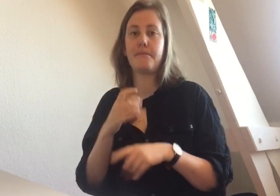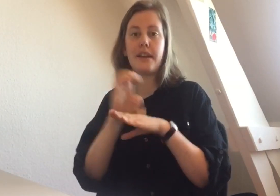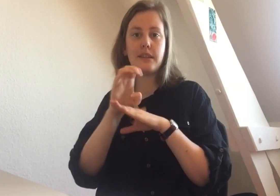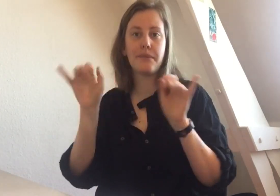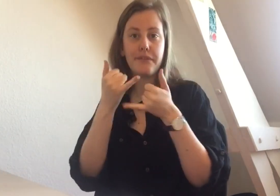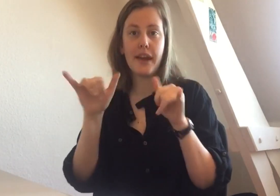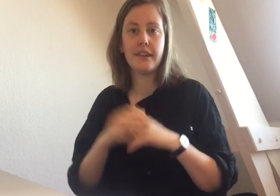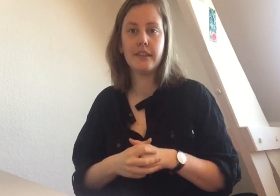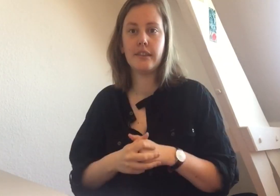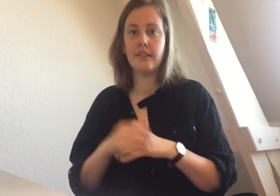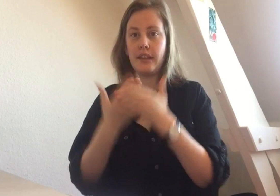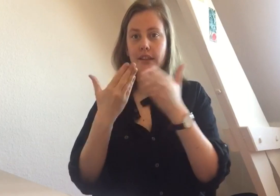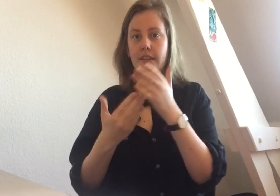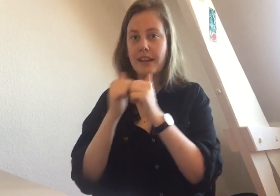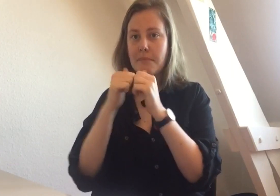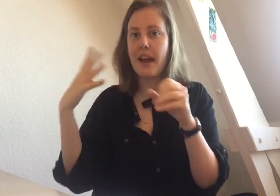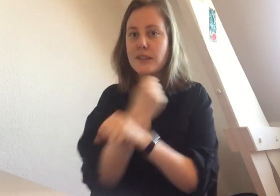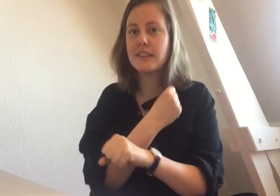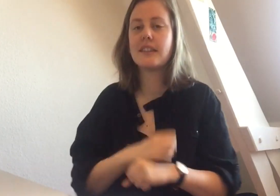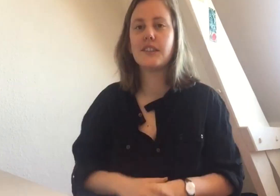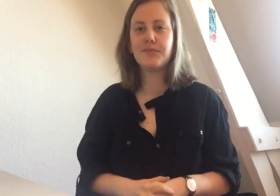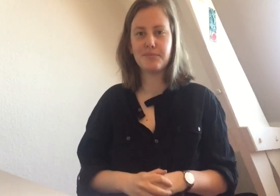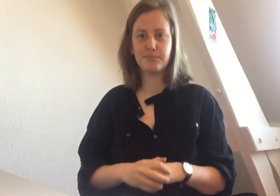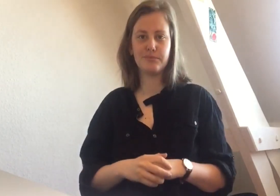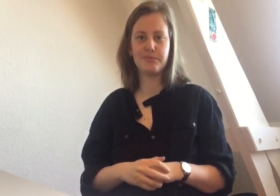comme les guindailles, la réussite des examens,...